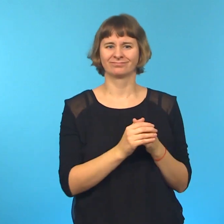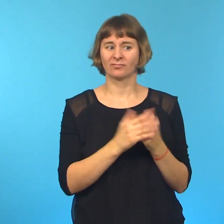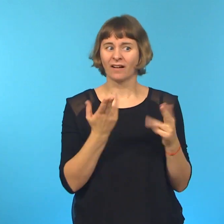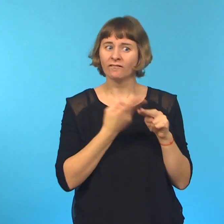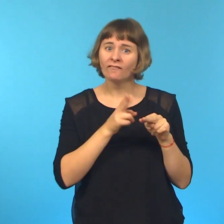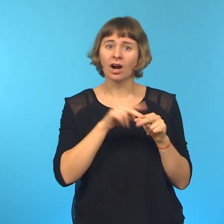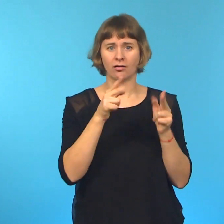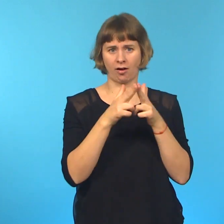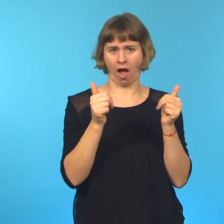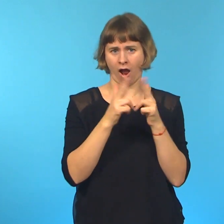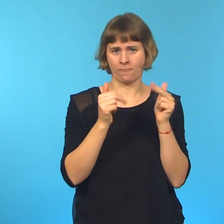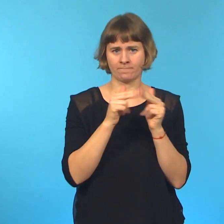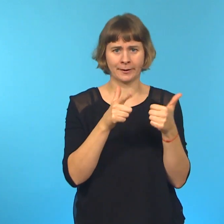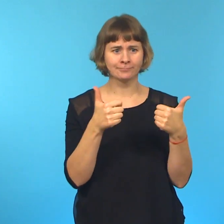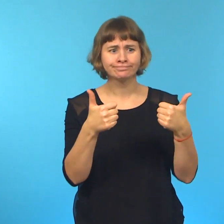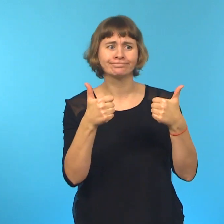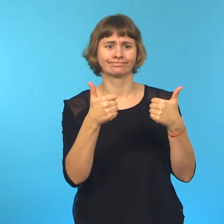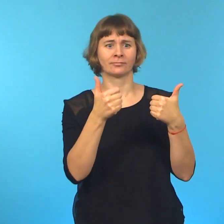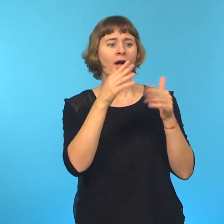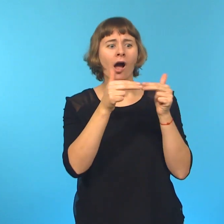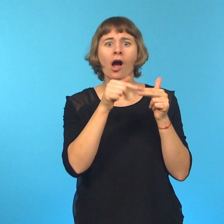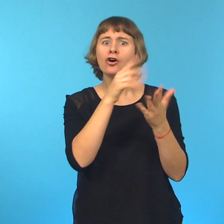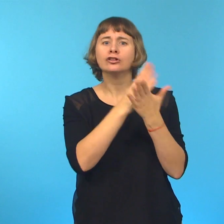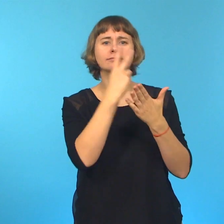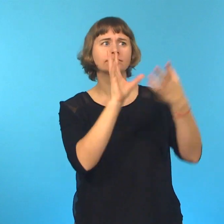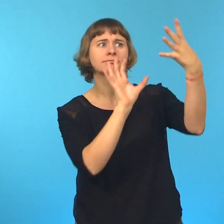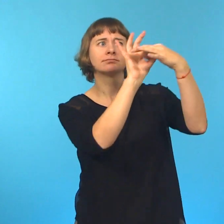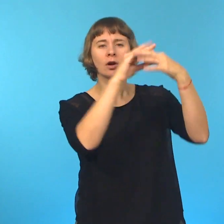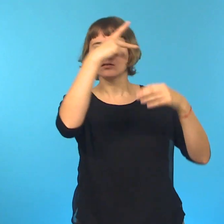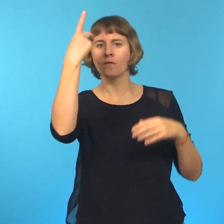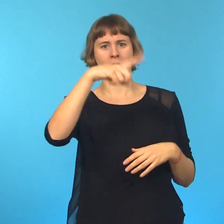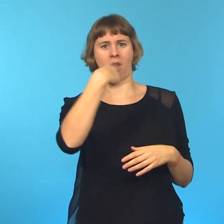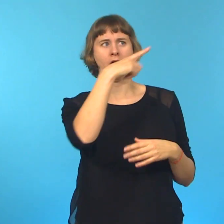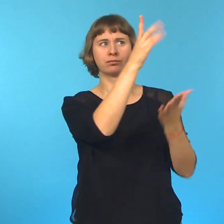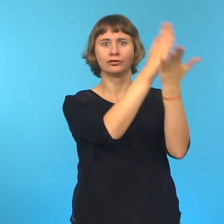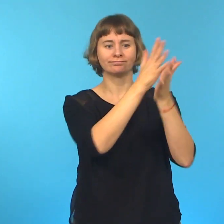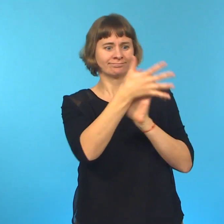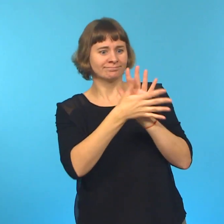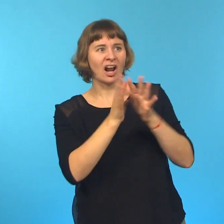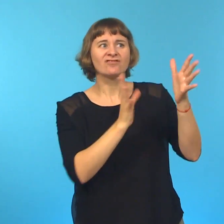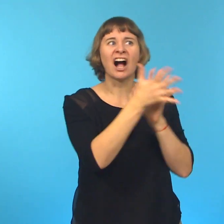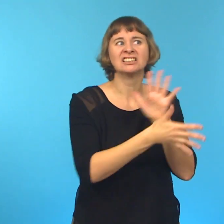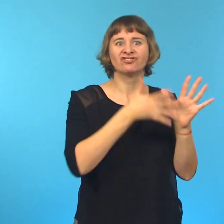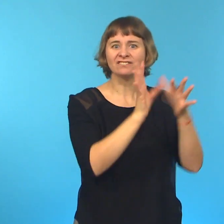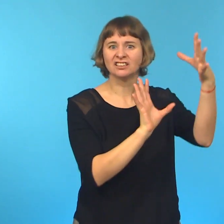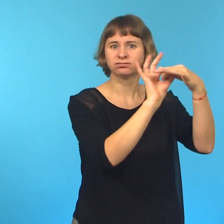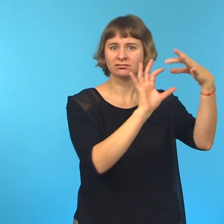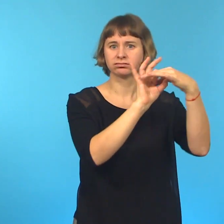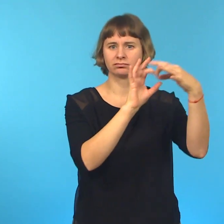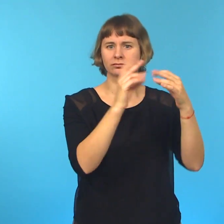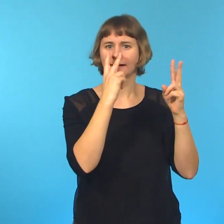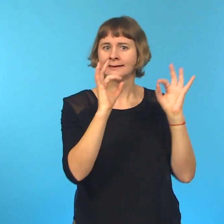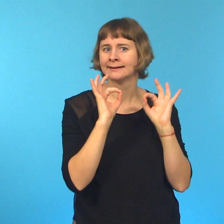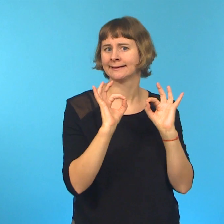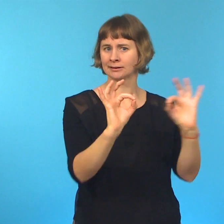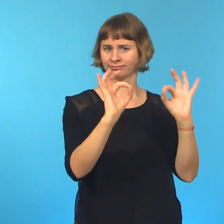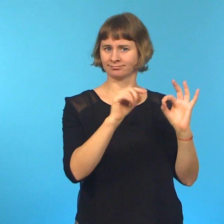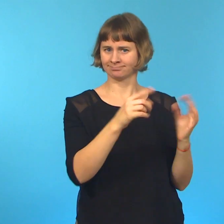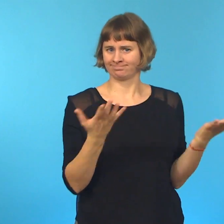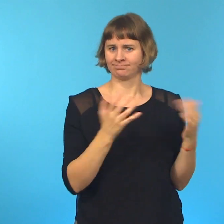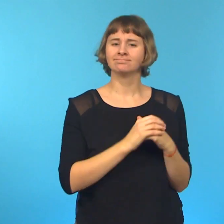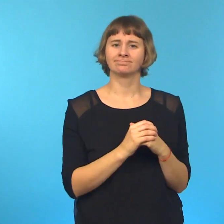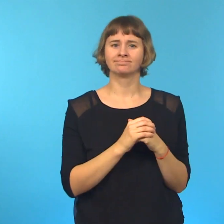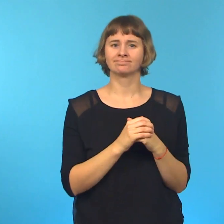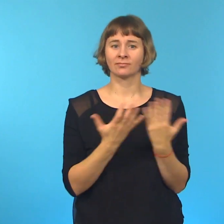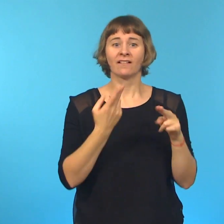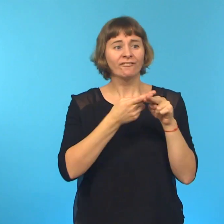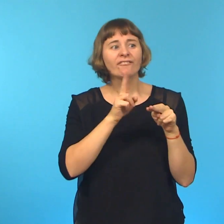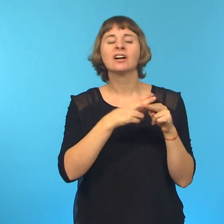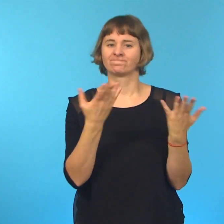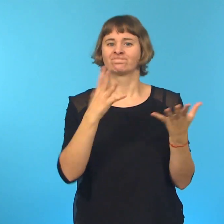Kadangi kalkinė kalba objektyviai yra tam tikra lietuvių kalbos egzistavimo forma,